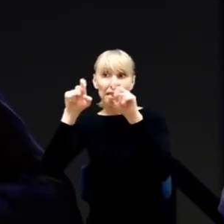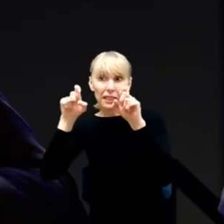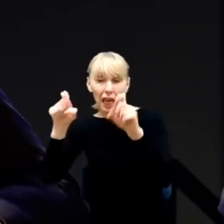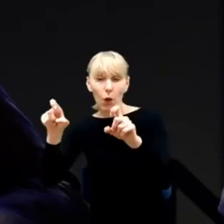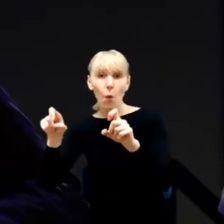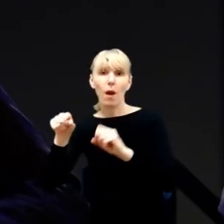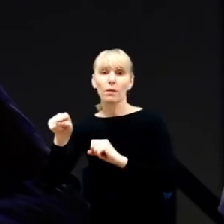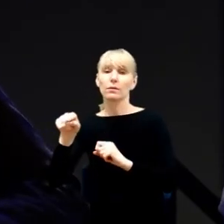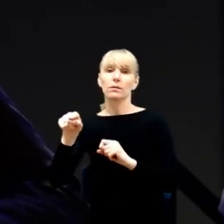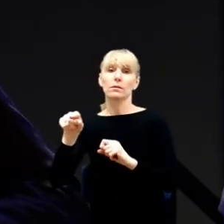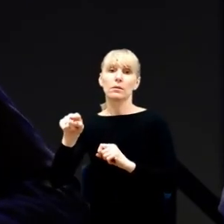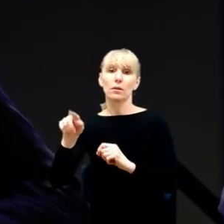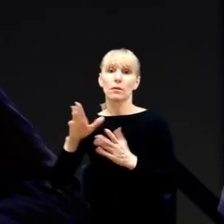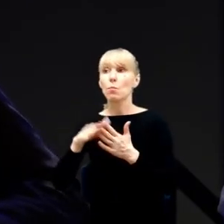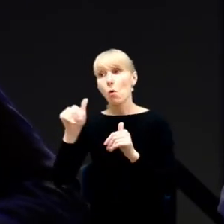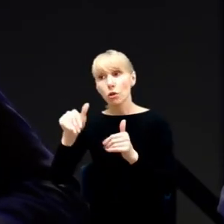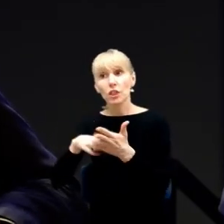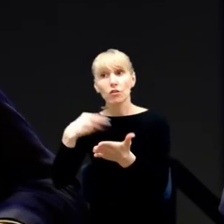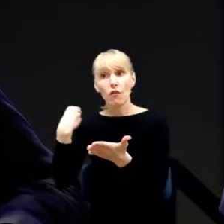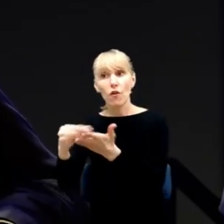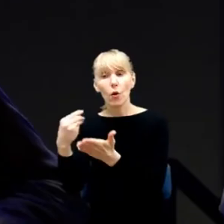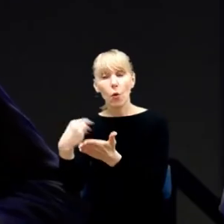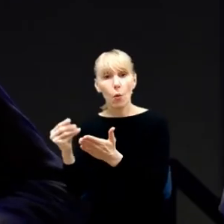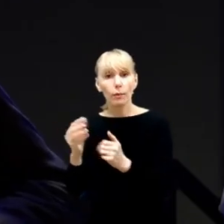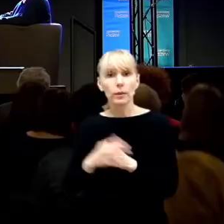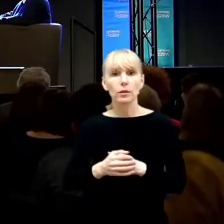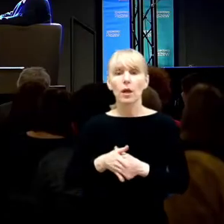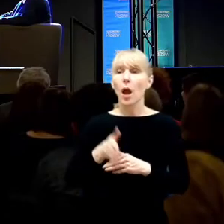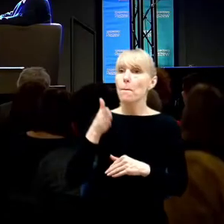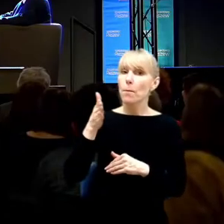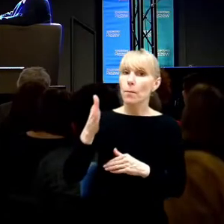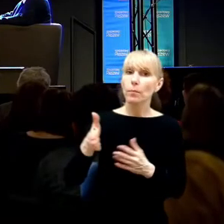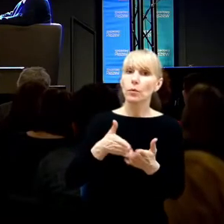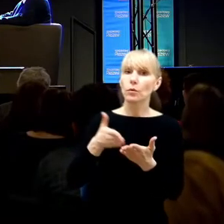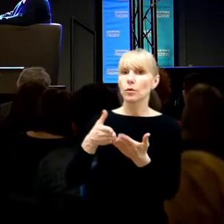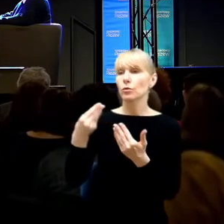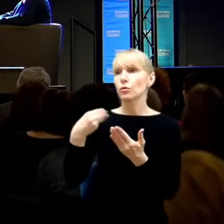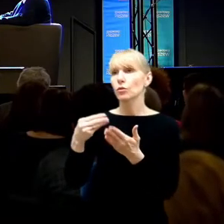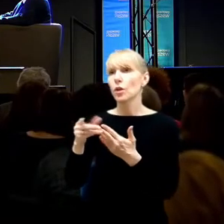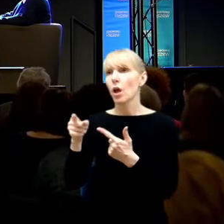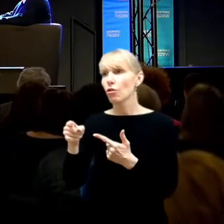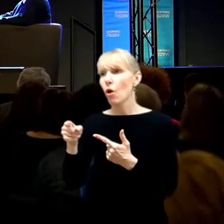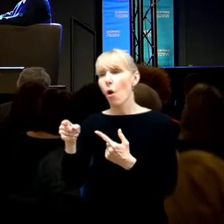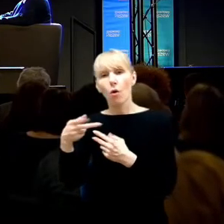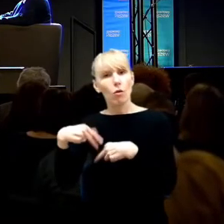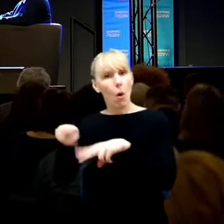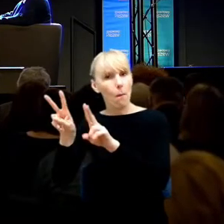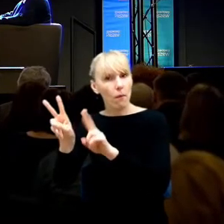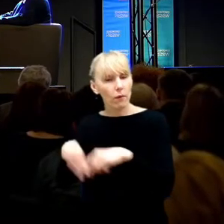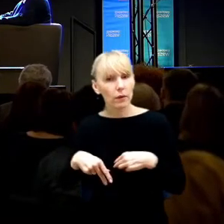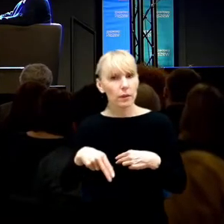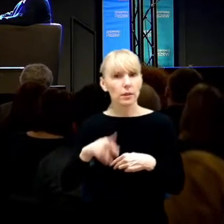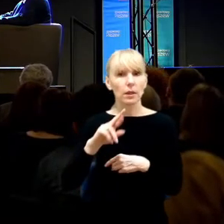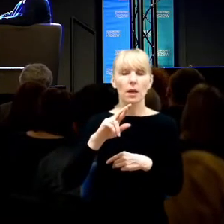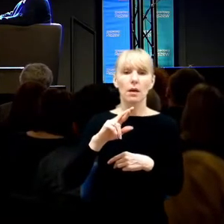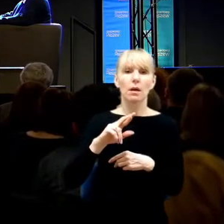Mieszkania, które są później przeznaczane dla repatriantów, dla osób opuszczających pieczę zastępczą.